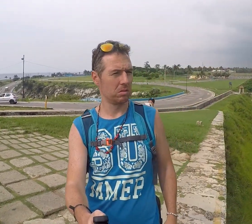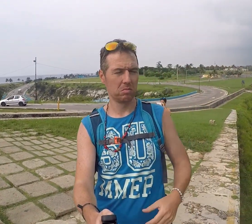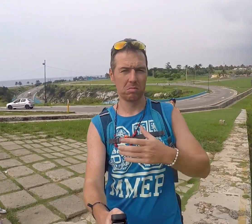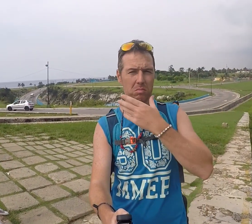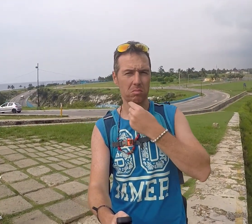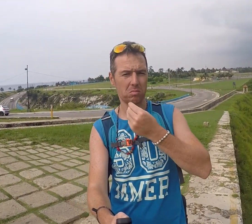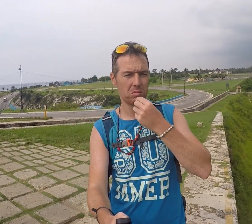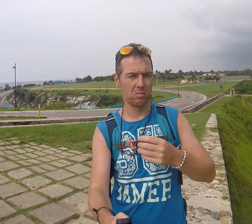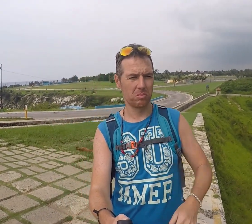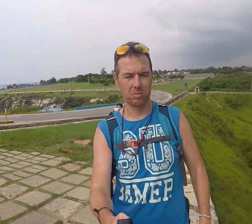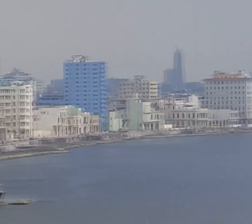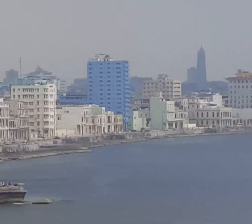¡Qué bonito!